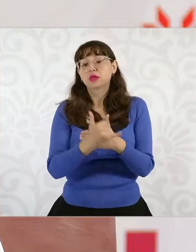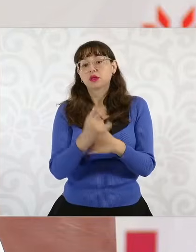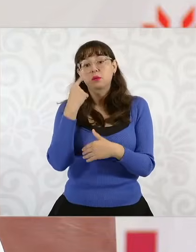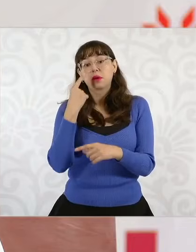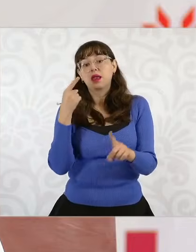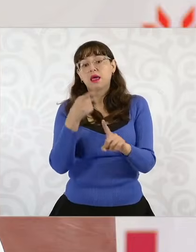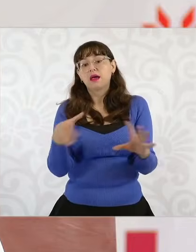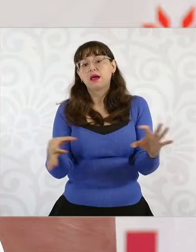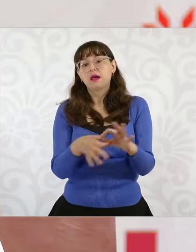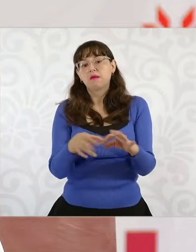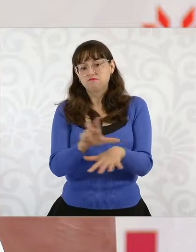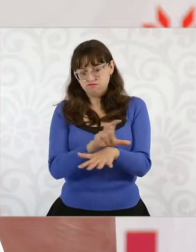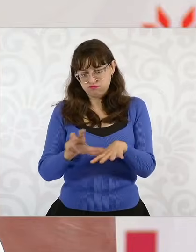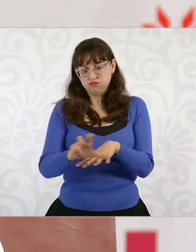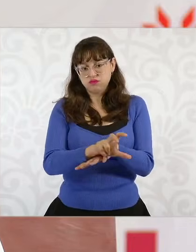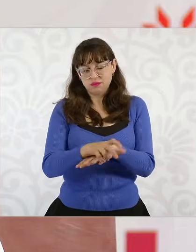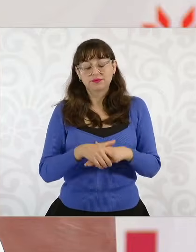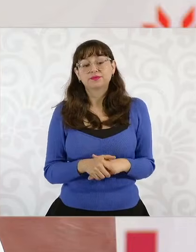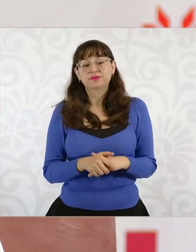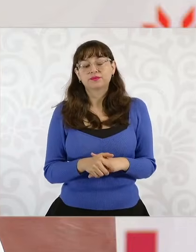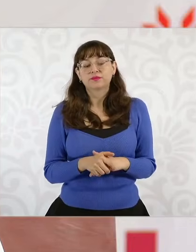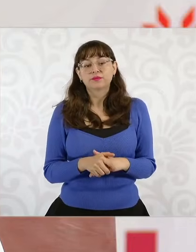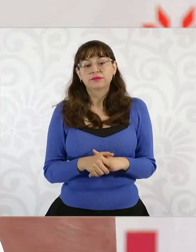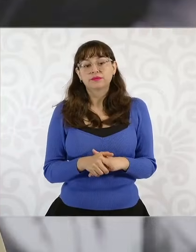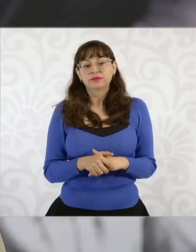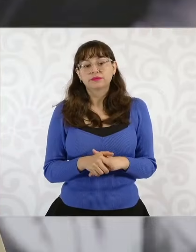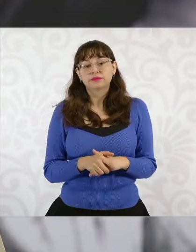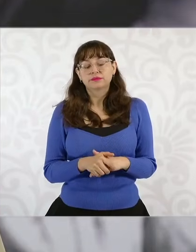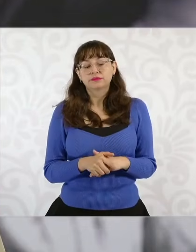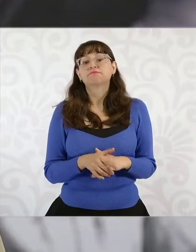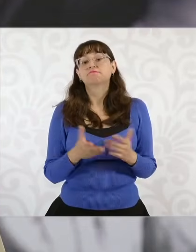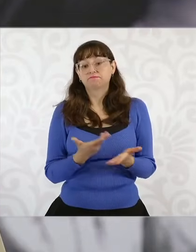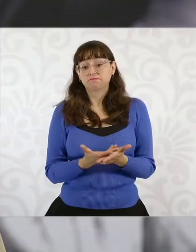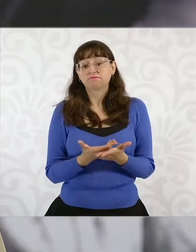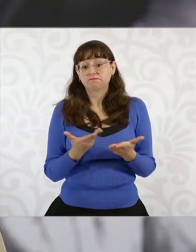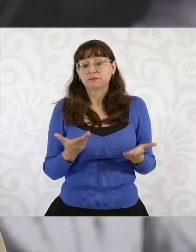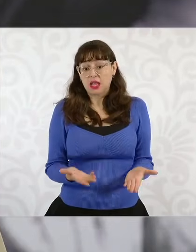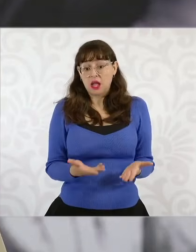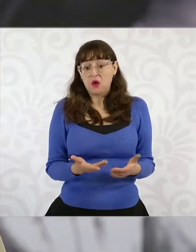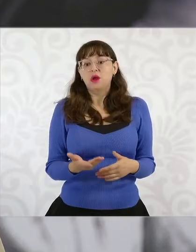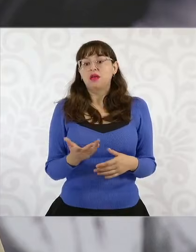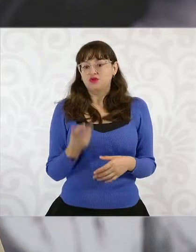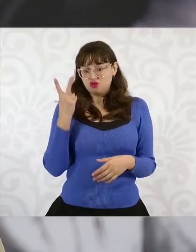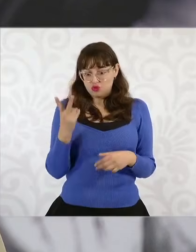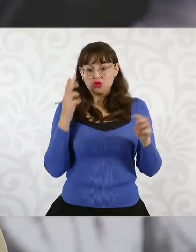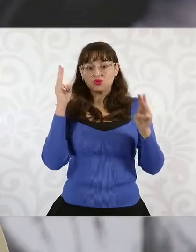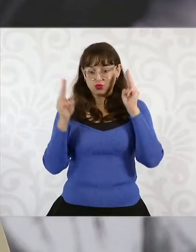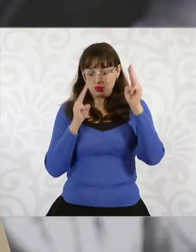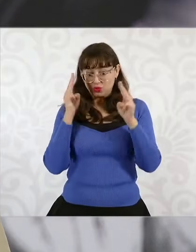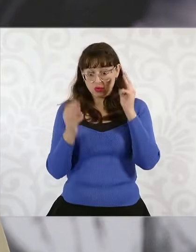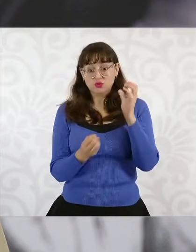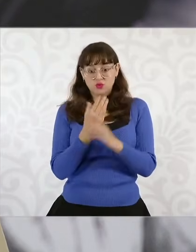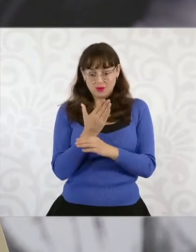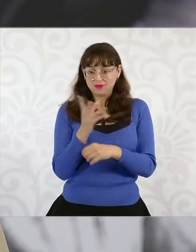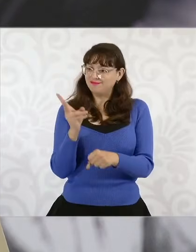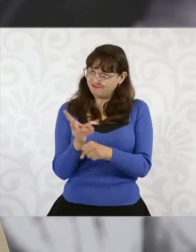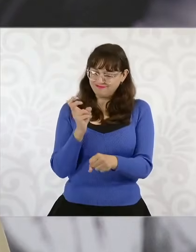Maya. Entonces, pues les invitamos a que acudan ahora a estos dos nuevos museos que administra el